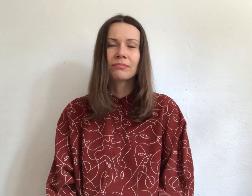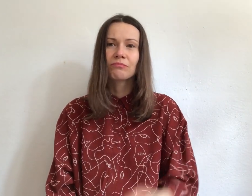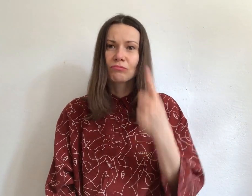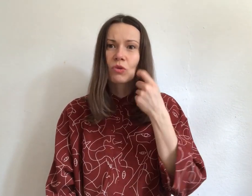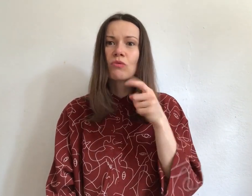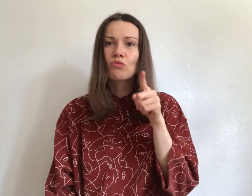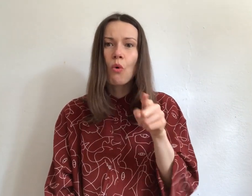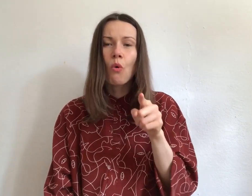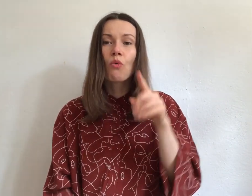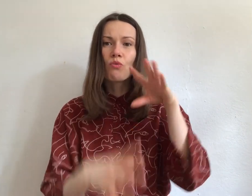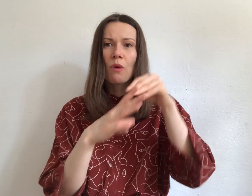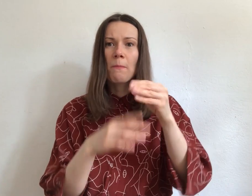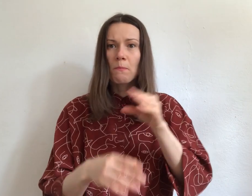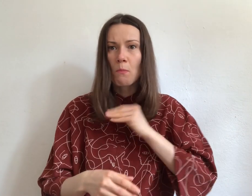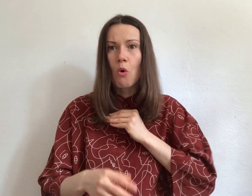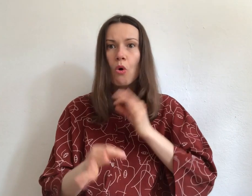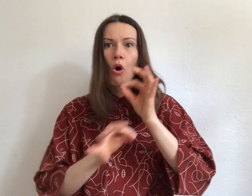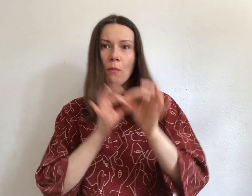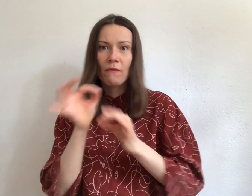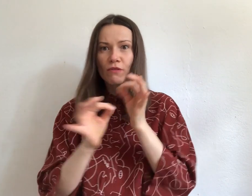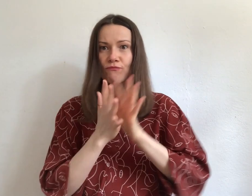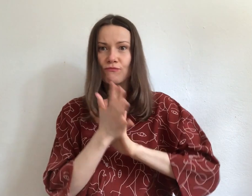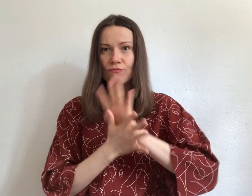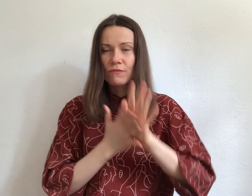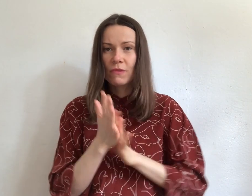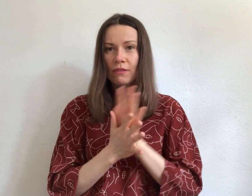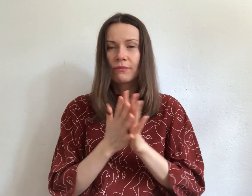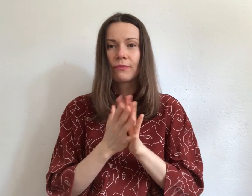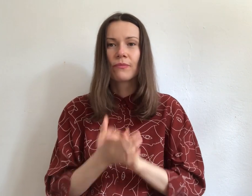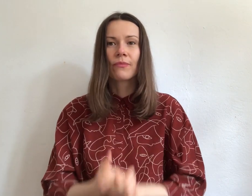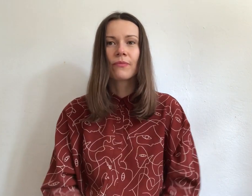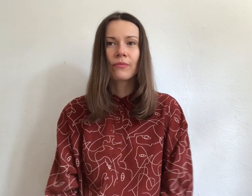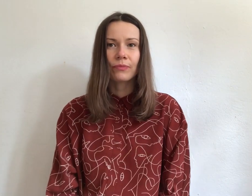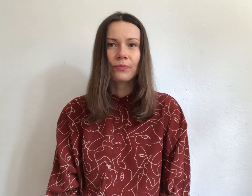i za jego pomocą można opowiadać historię,